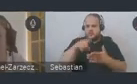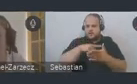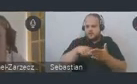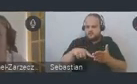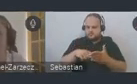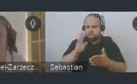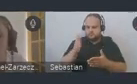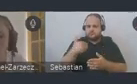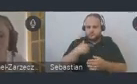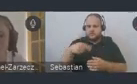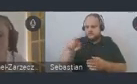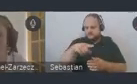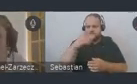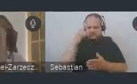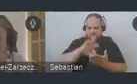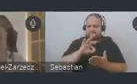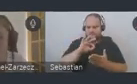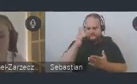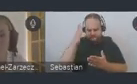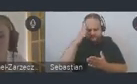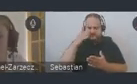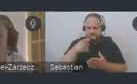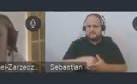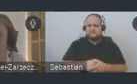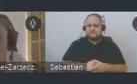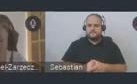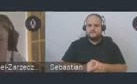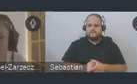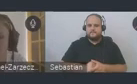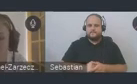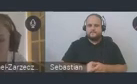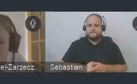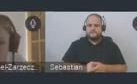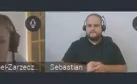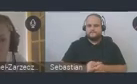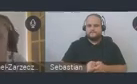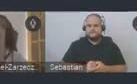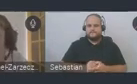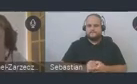więc wiem, że już wielu z was się z nim zapoznało.